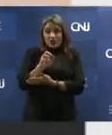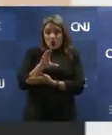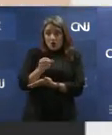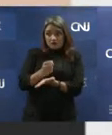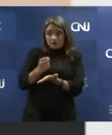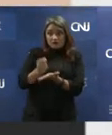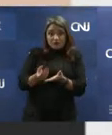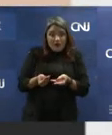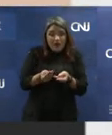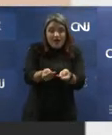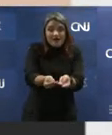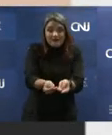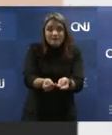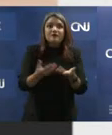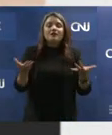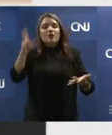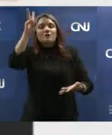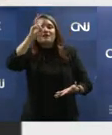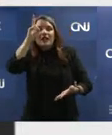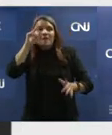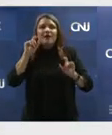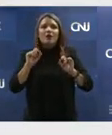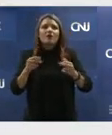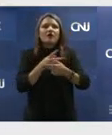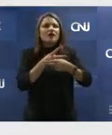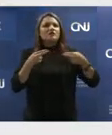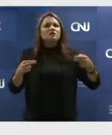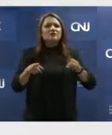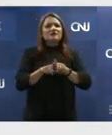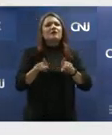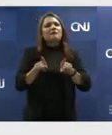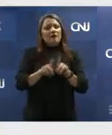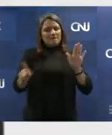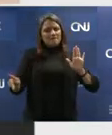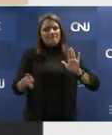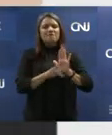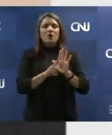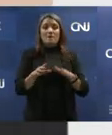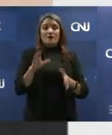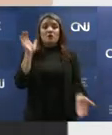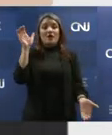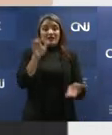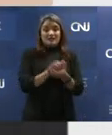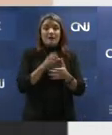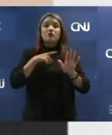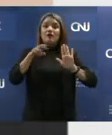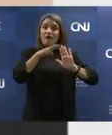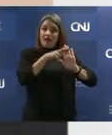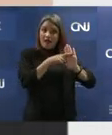Vale lembrar que as questões patrimoniais decorrentes do casamento são regidas pelos regimes de bens.